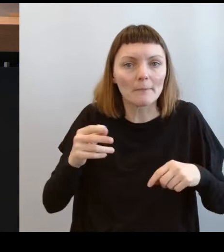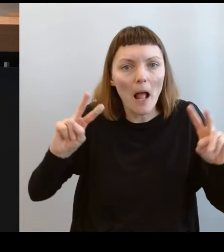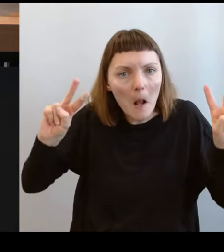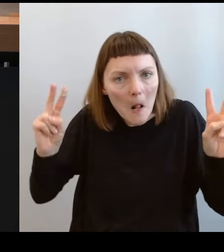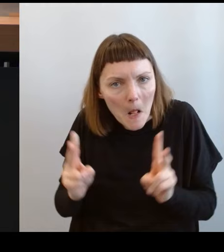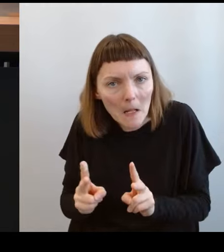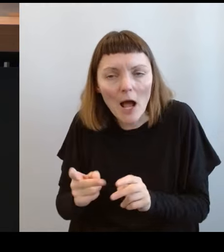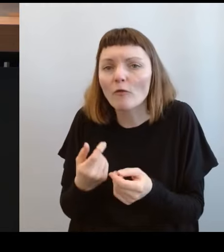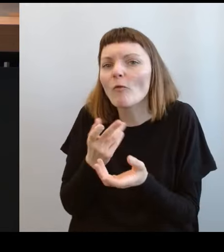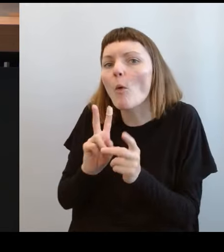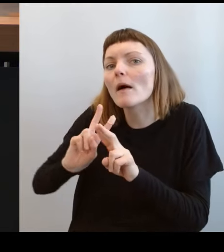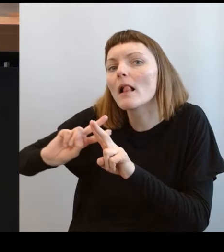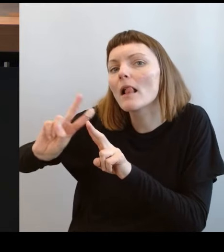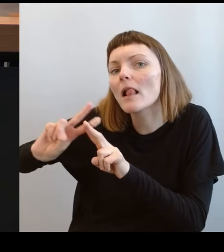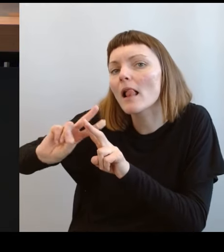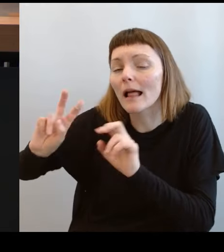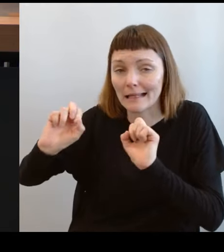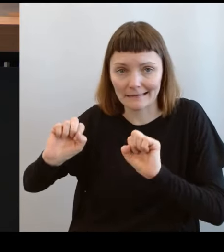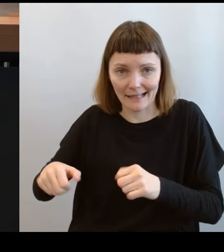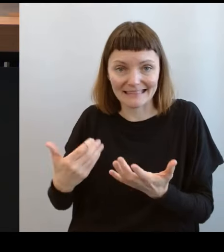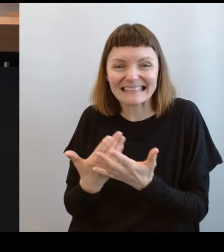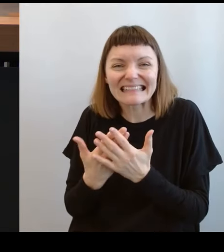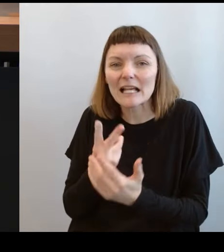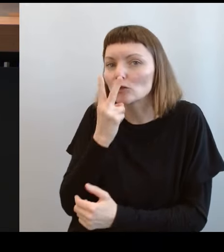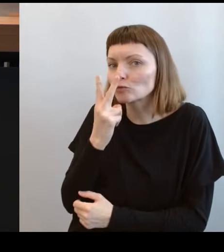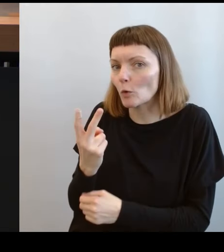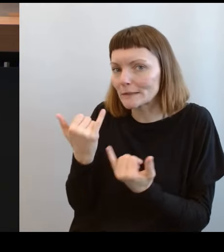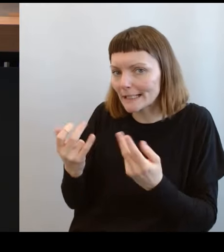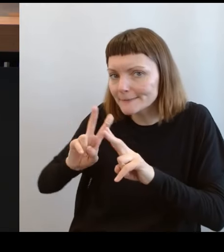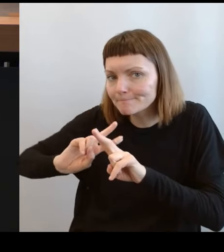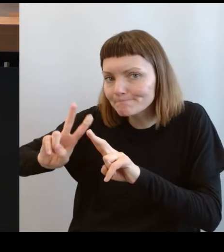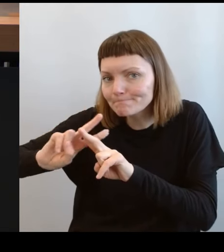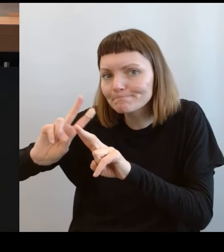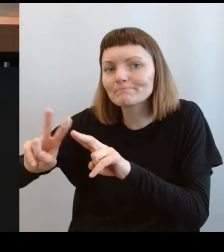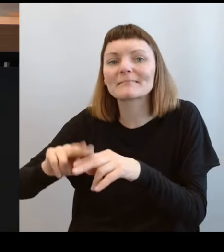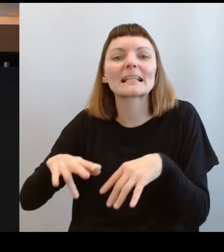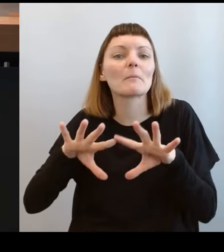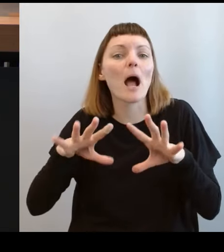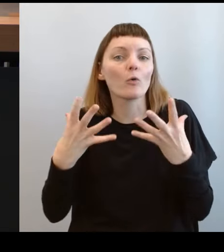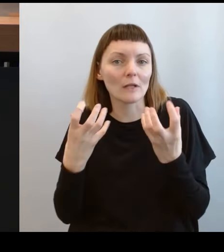wir auch Geld in den Haushalt reingesetzt. Dafür werden wir uns jetzt in den nächsten Monaten Zeit nehmen und wir